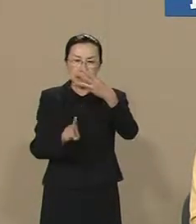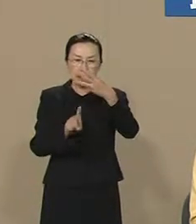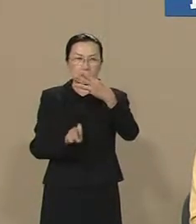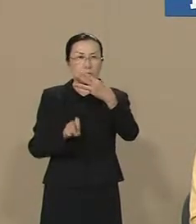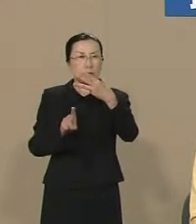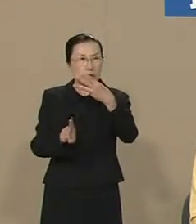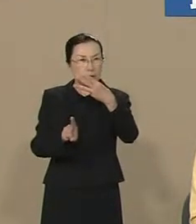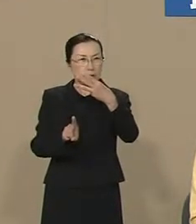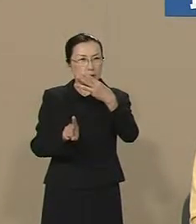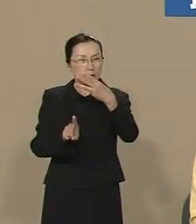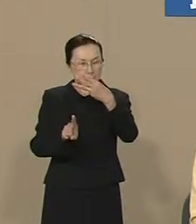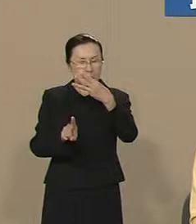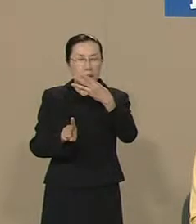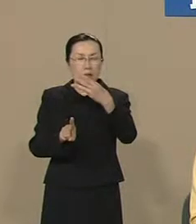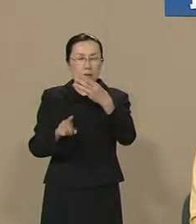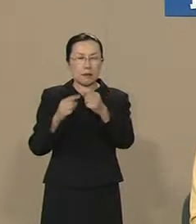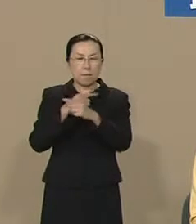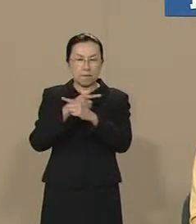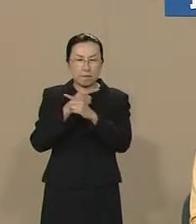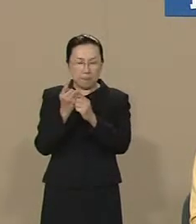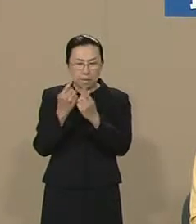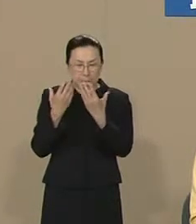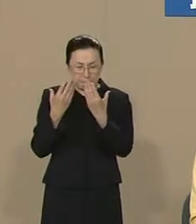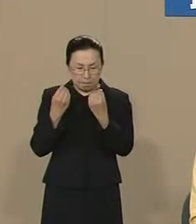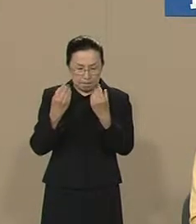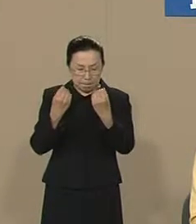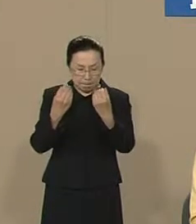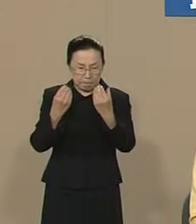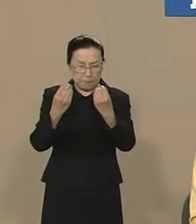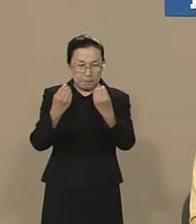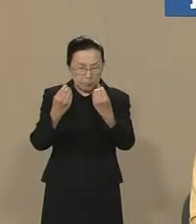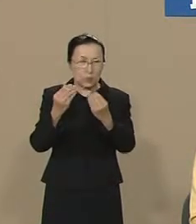時計の針が止まったかのような 感じでした｡